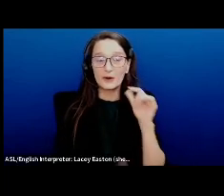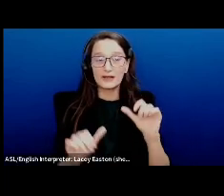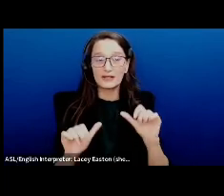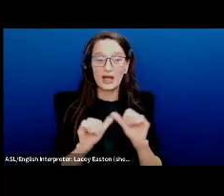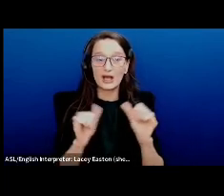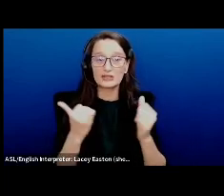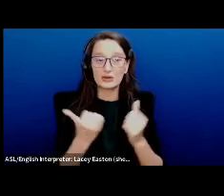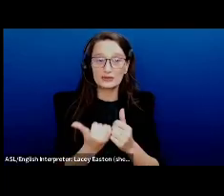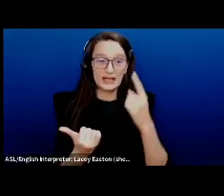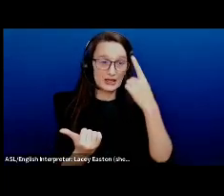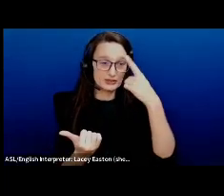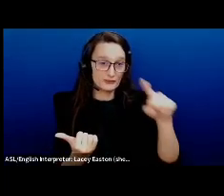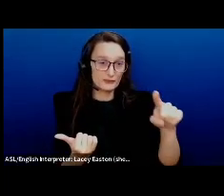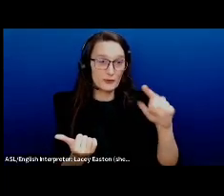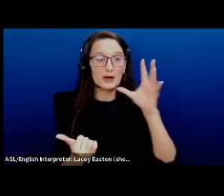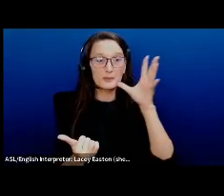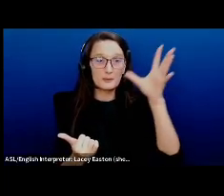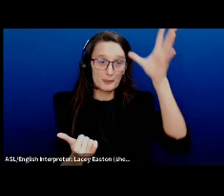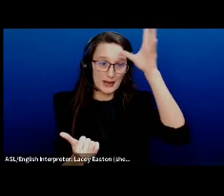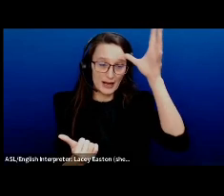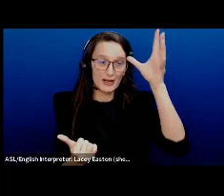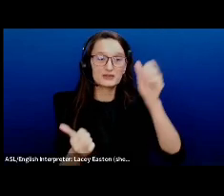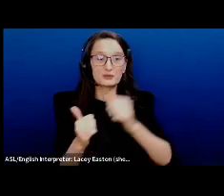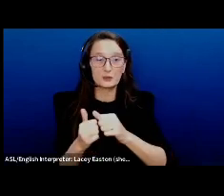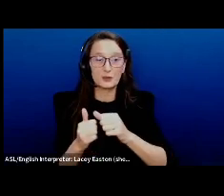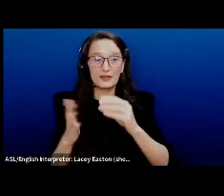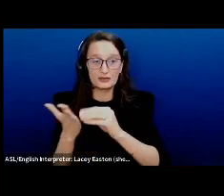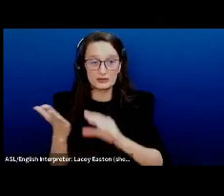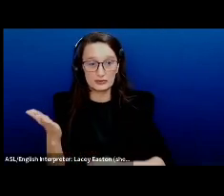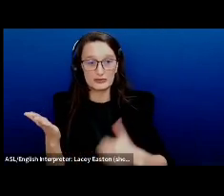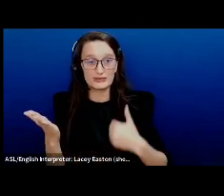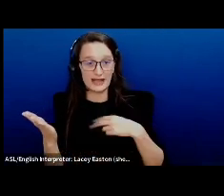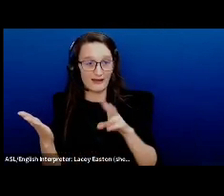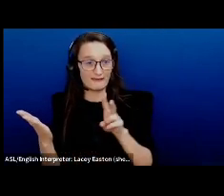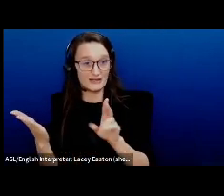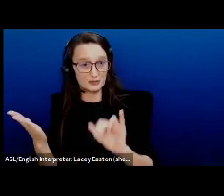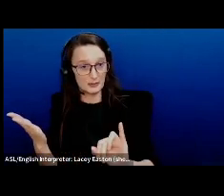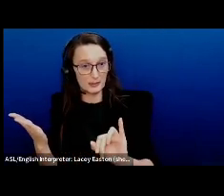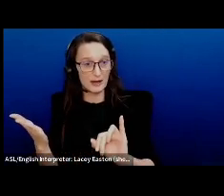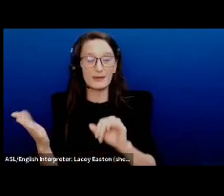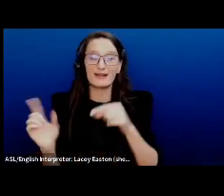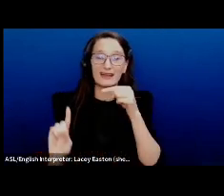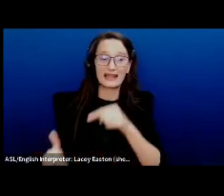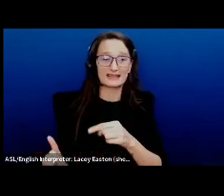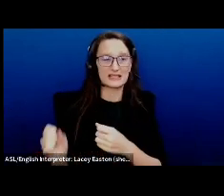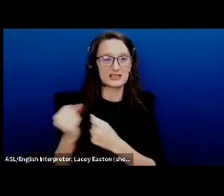con discapacidad visual. Esta es una red de apoyo para que los padres